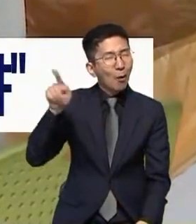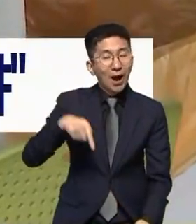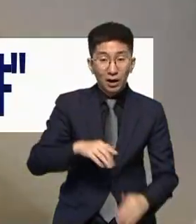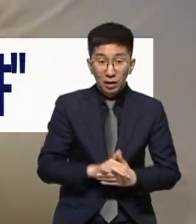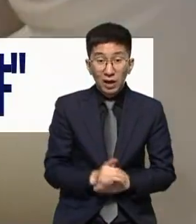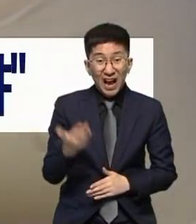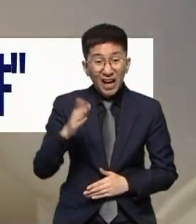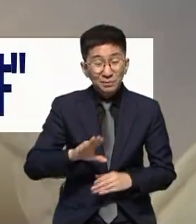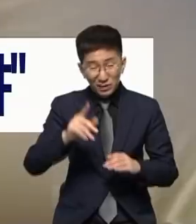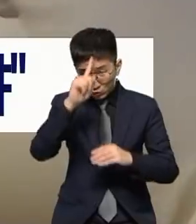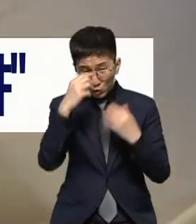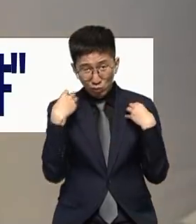감소의 절대적 기준은 아니라고 밝혔습니다.